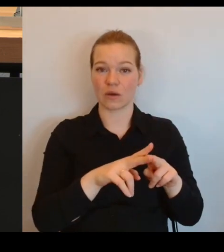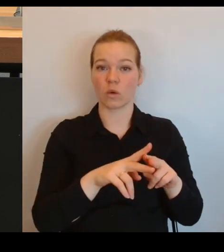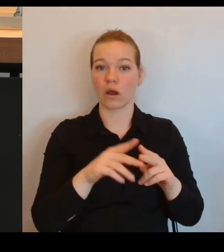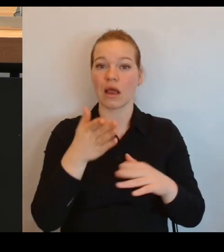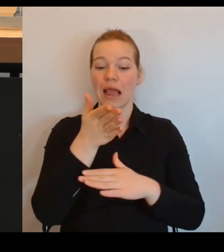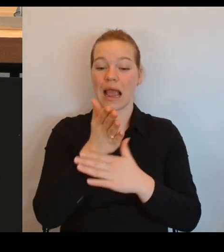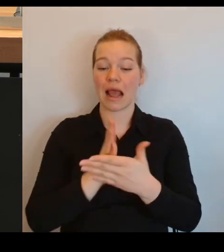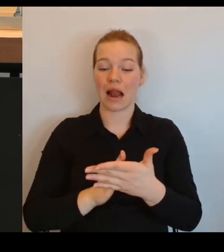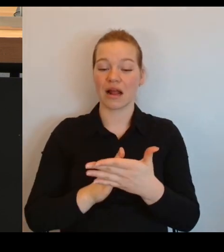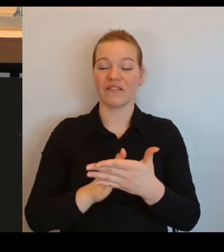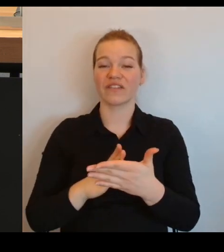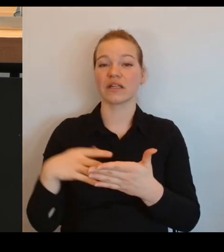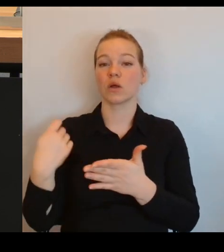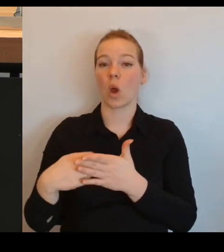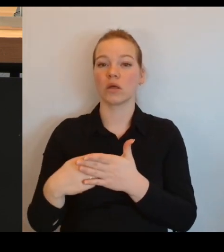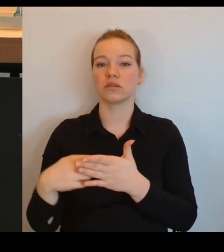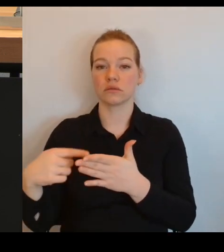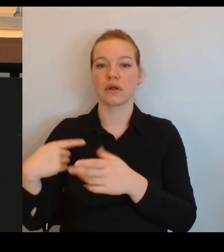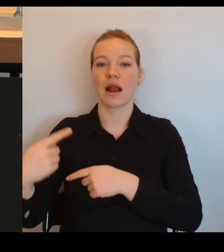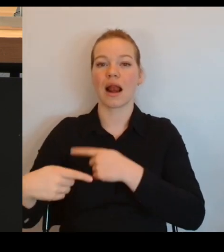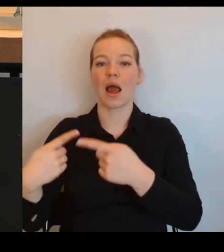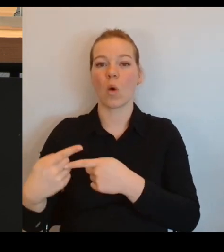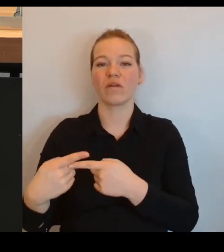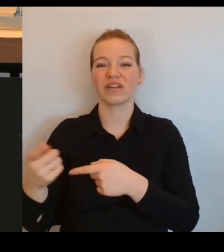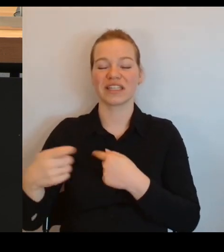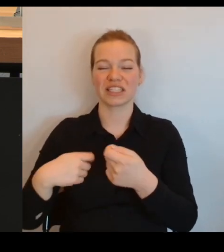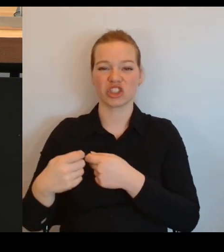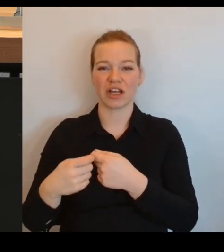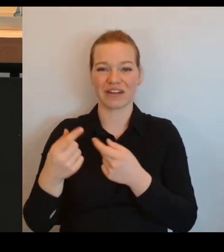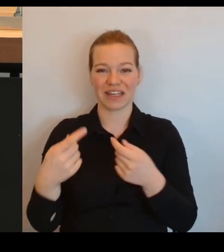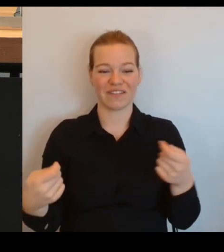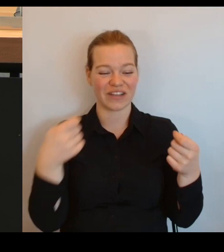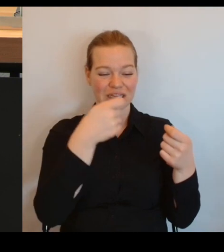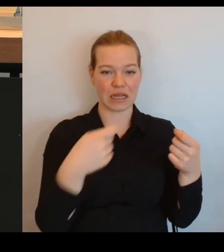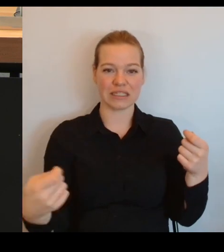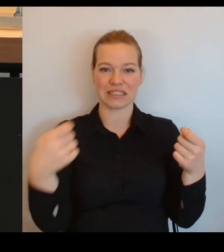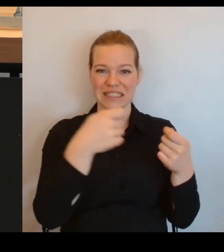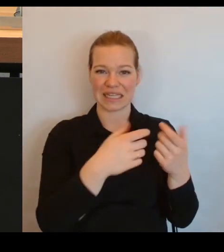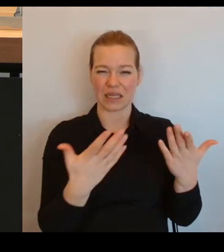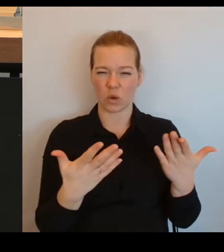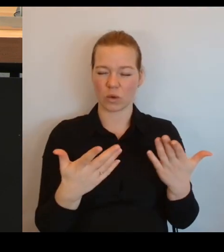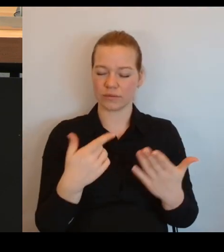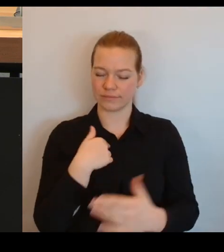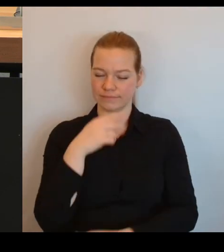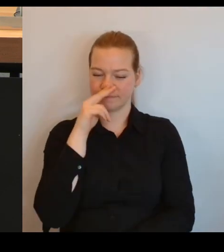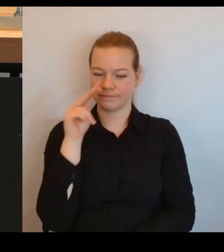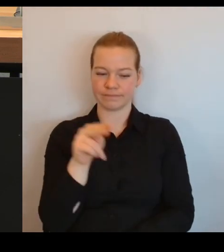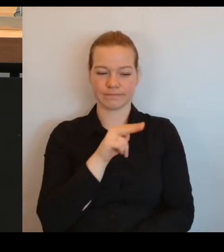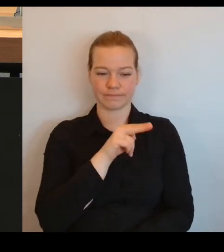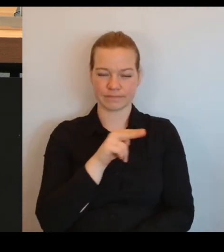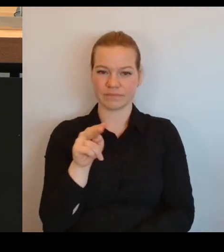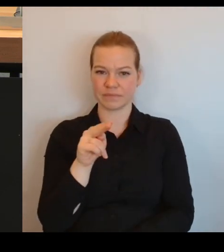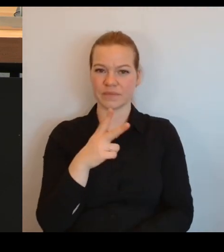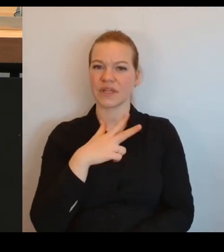ernsthaft durchdacht und kalkuliert? Oder geht es wieder nur um Ideologie? Unter dem Dogma Klimakatastrophe